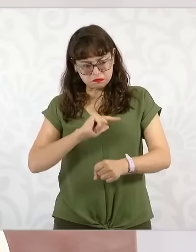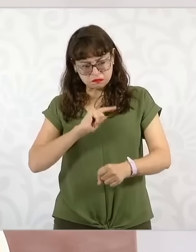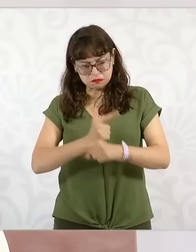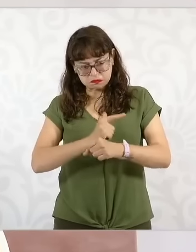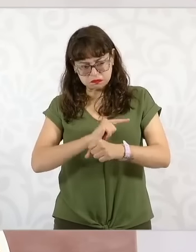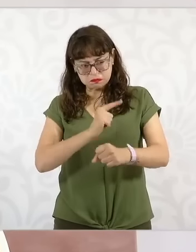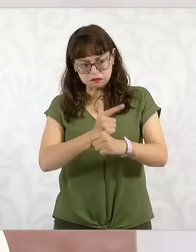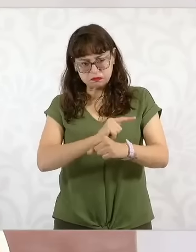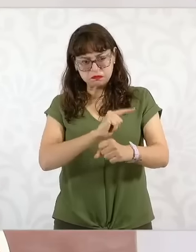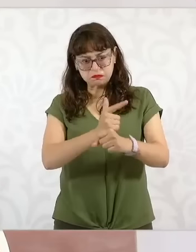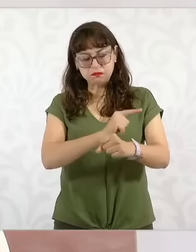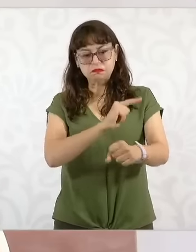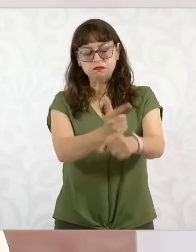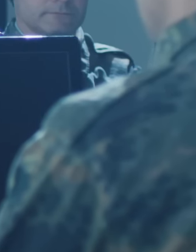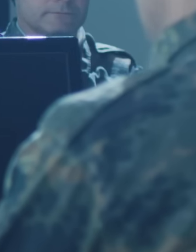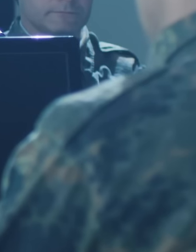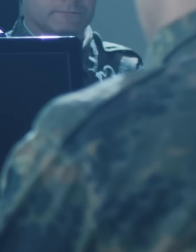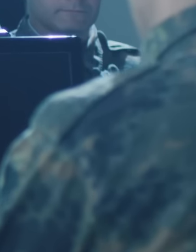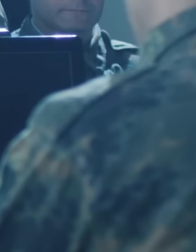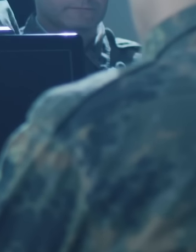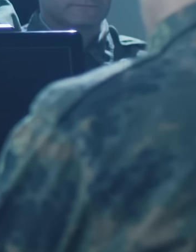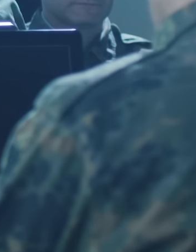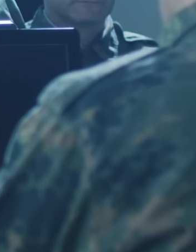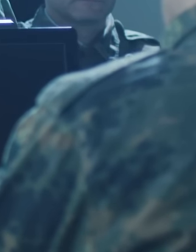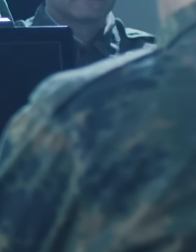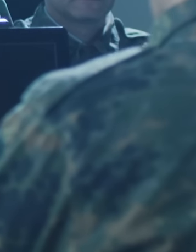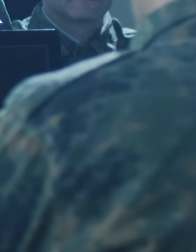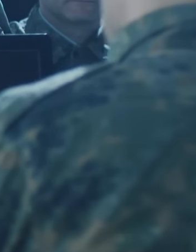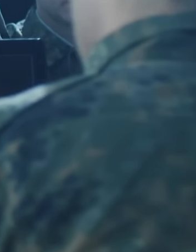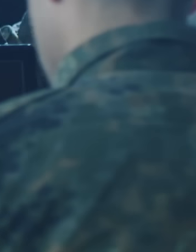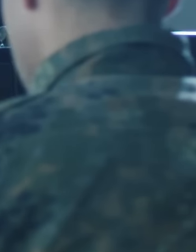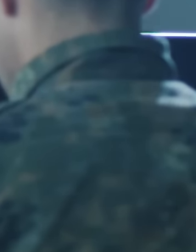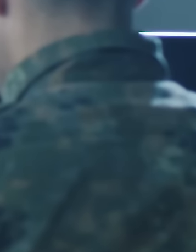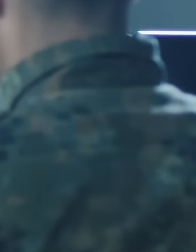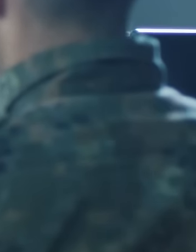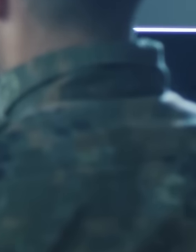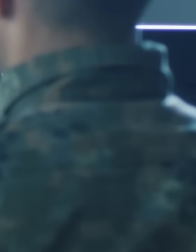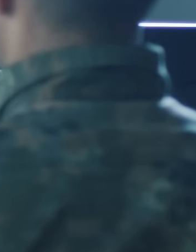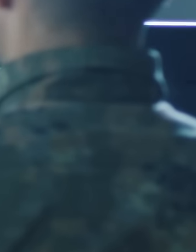de manera coordinada por el gabinete de seguridad, por las áreas de inteligencia militar,